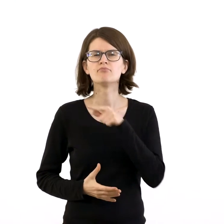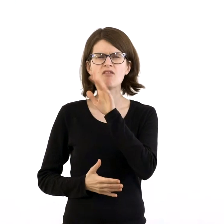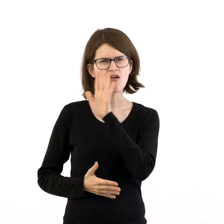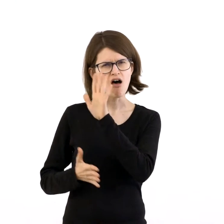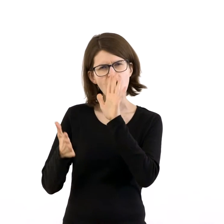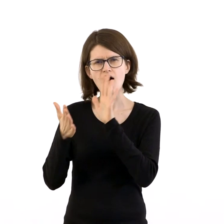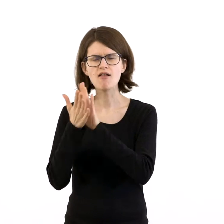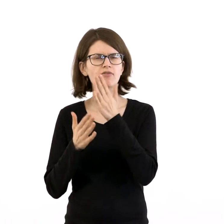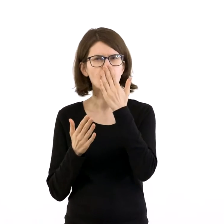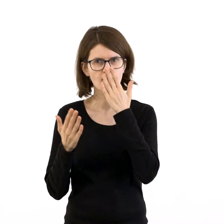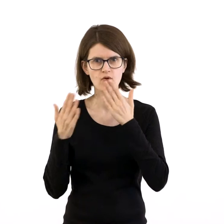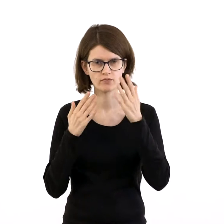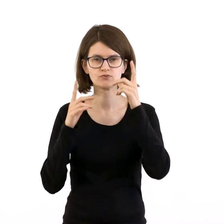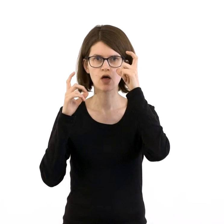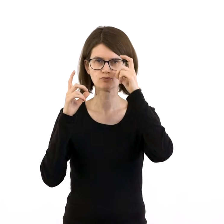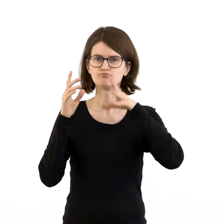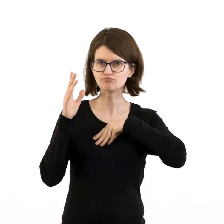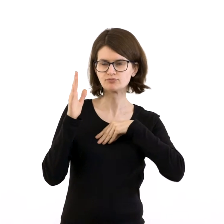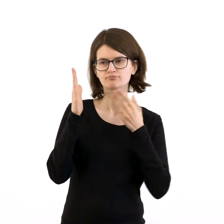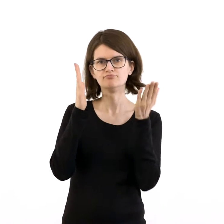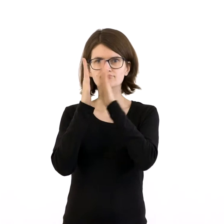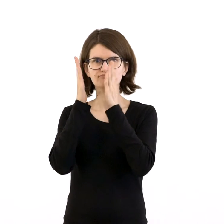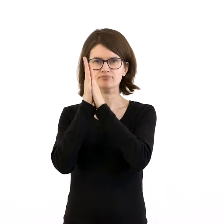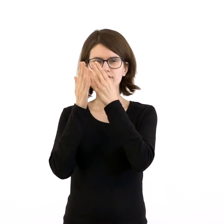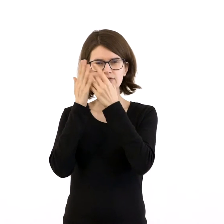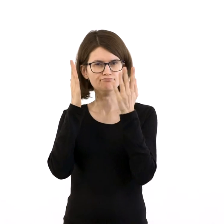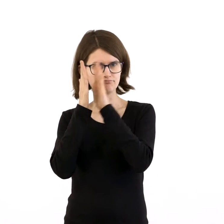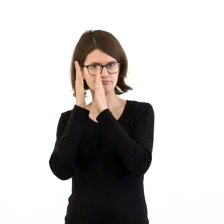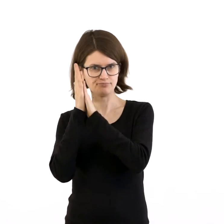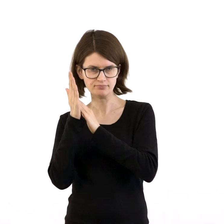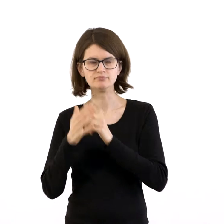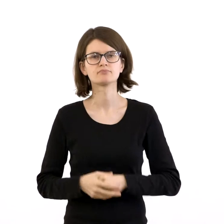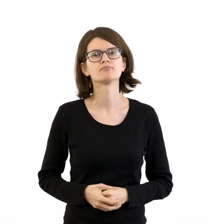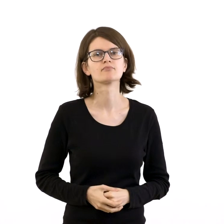Jego cechą charakterystyczną jest to, że zdjęcia można edytować dzięki wbudowanym filtrom.